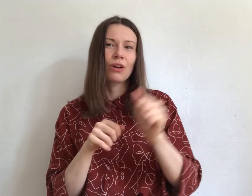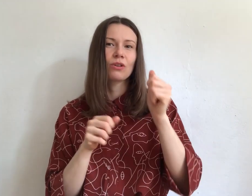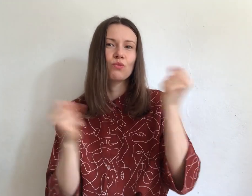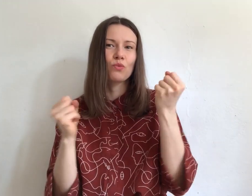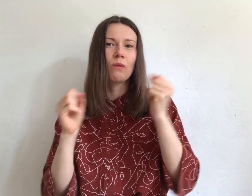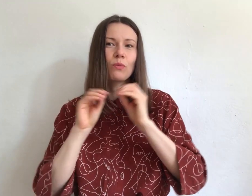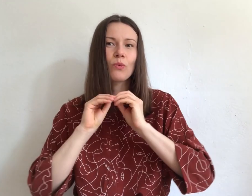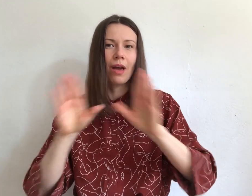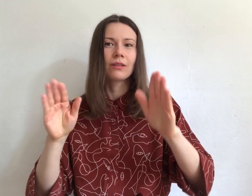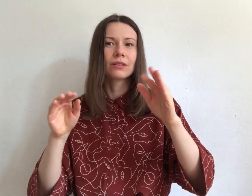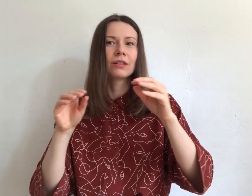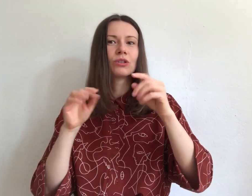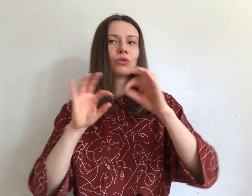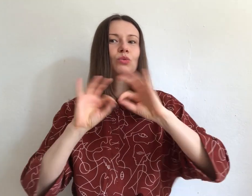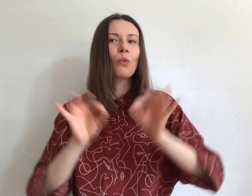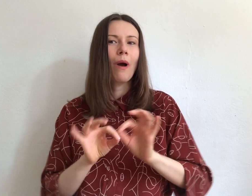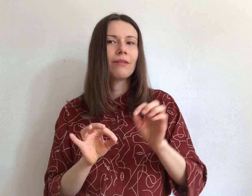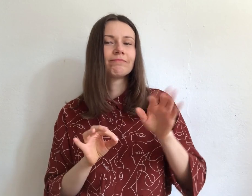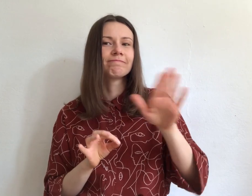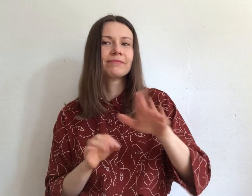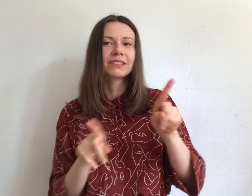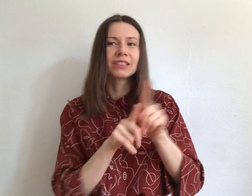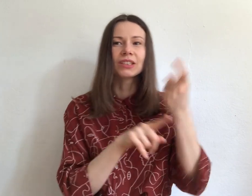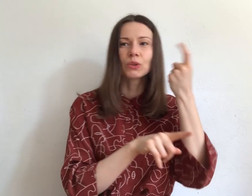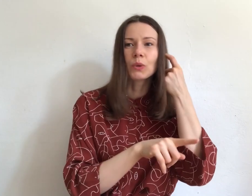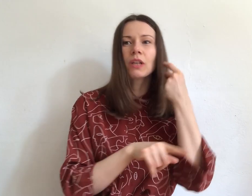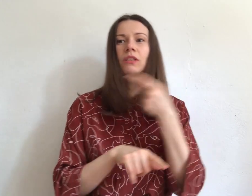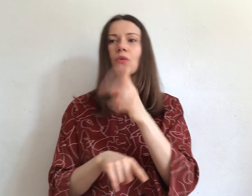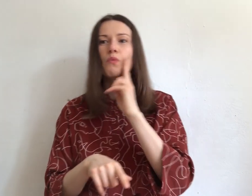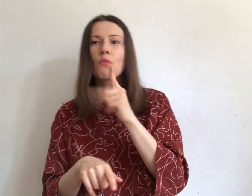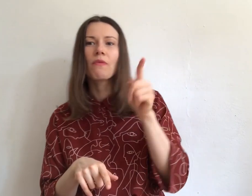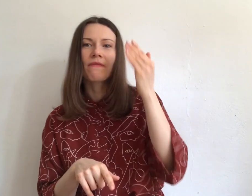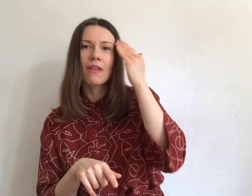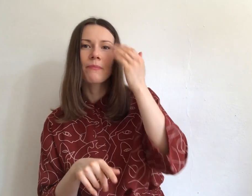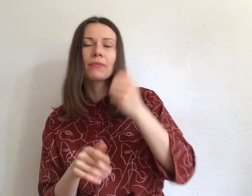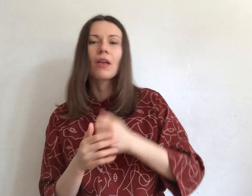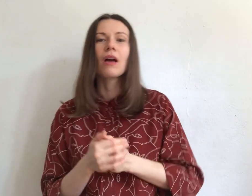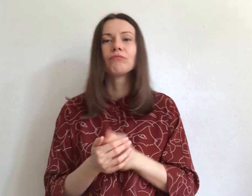to jest dość popularna sztuka znana zarówno wśród osób słyszących jak i głuchych.